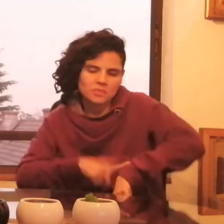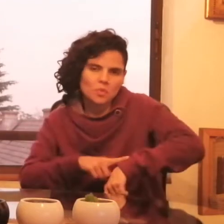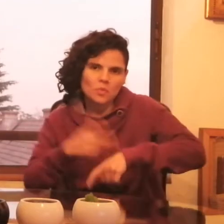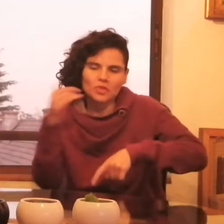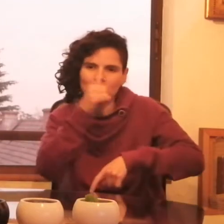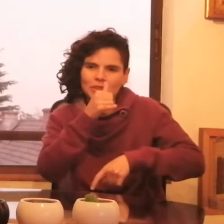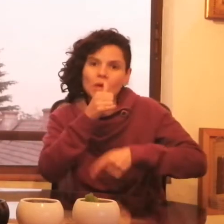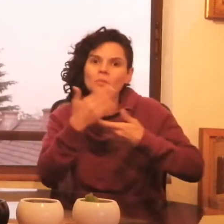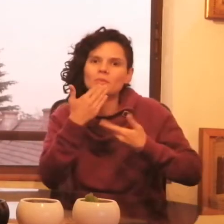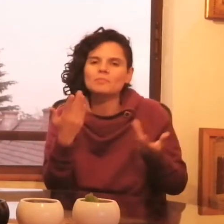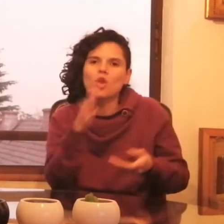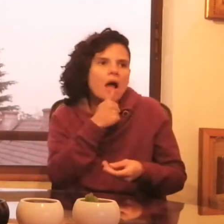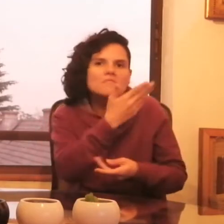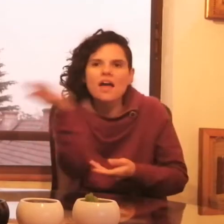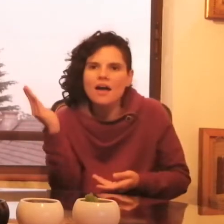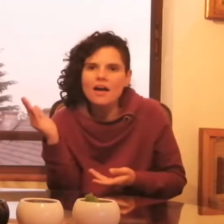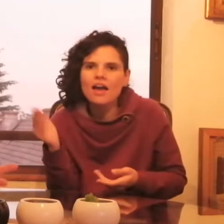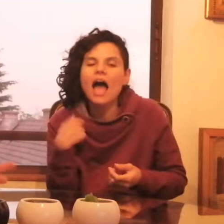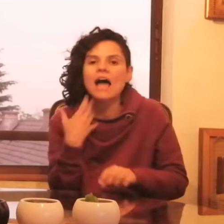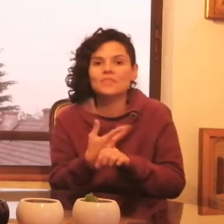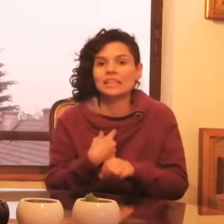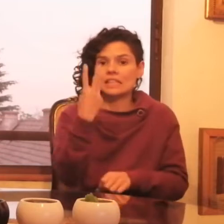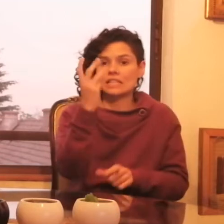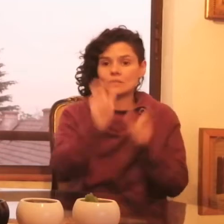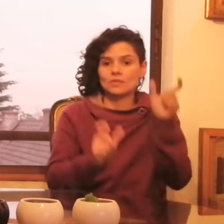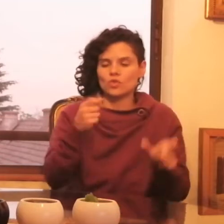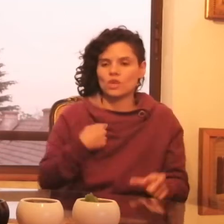no existía una cosa así , eran tres locutores, dos mujeres un hombre hablando